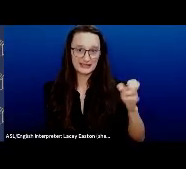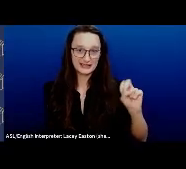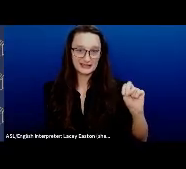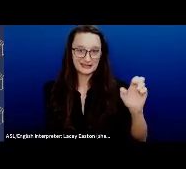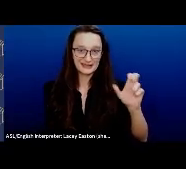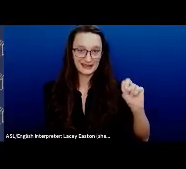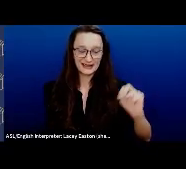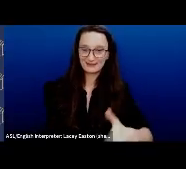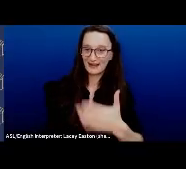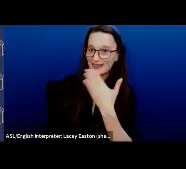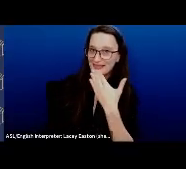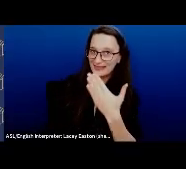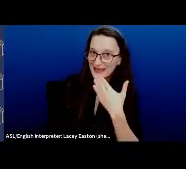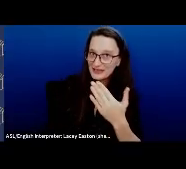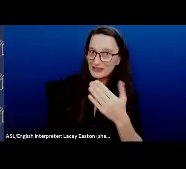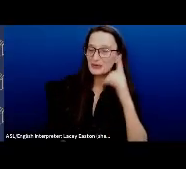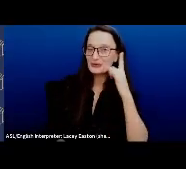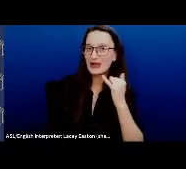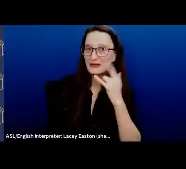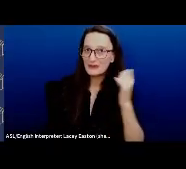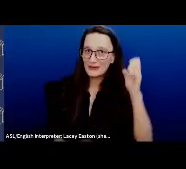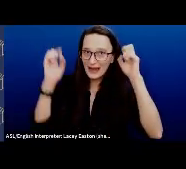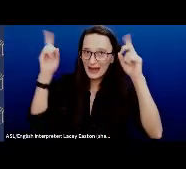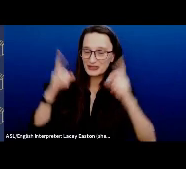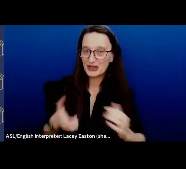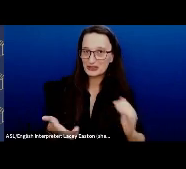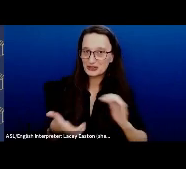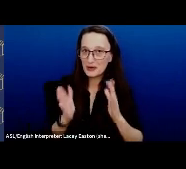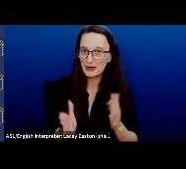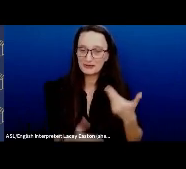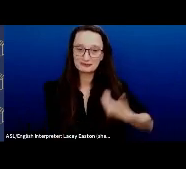socios educativos de california mi nombre es Rachel Heenan soy la directora de la Division de Educación Especial del Departamento de Educación de California,